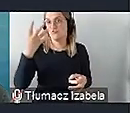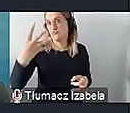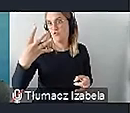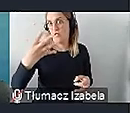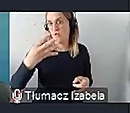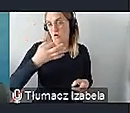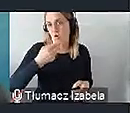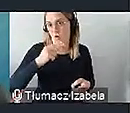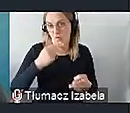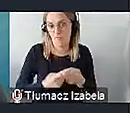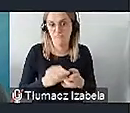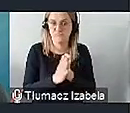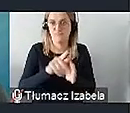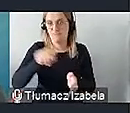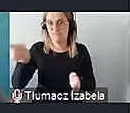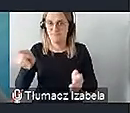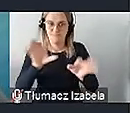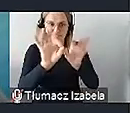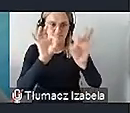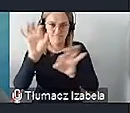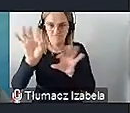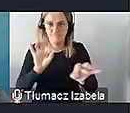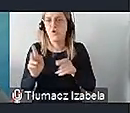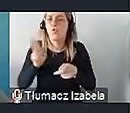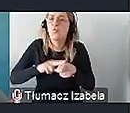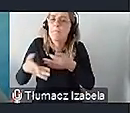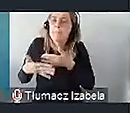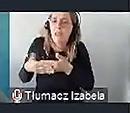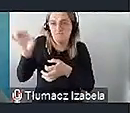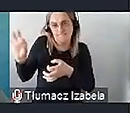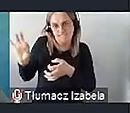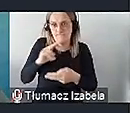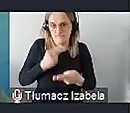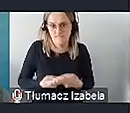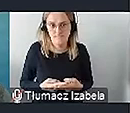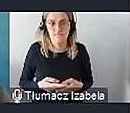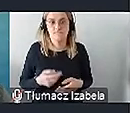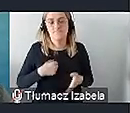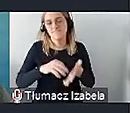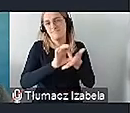Proszę się odnaleźć w tym, co państwu jest najbliższe. Czyli: czy bazgram w stylu Picasso,